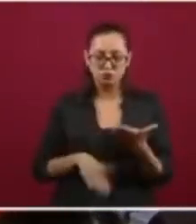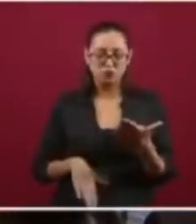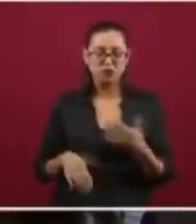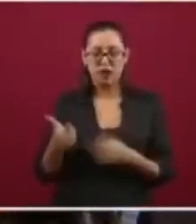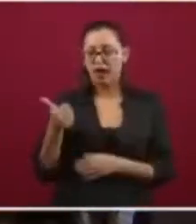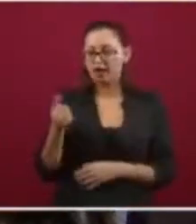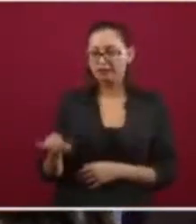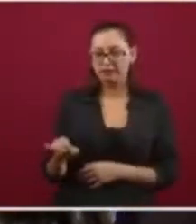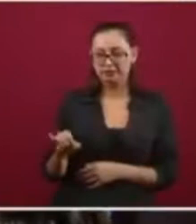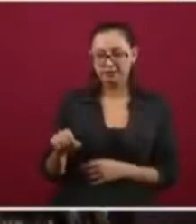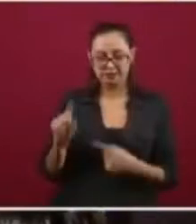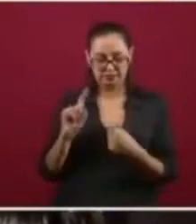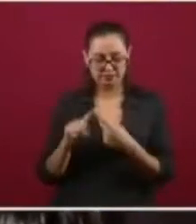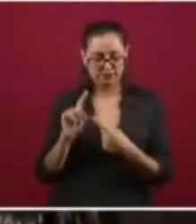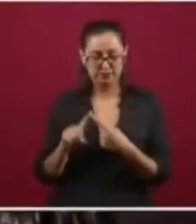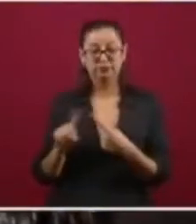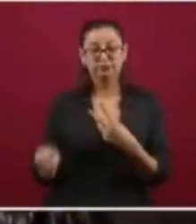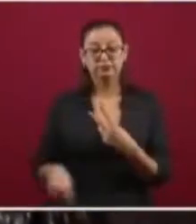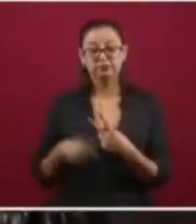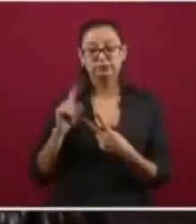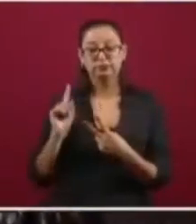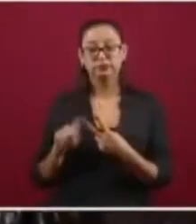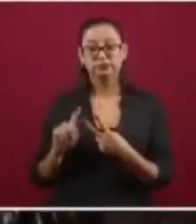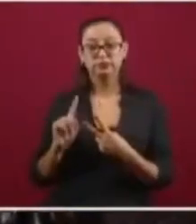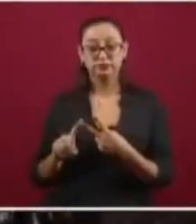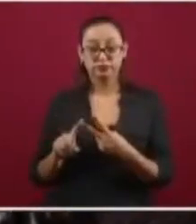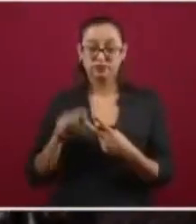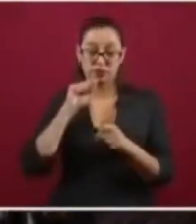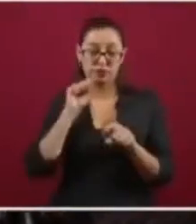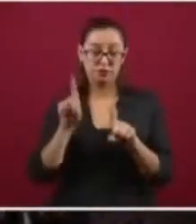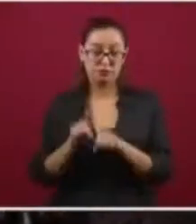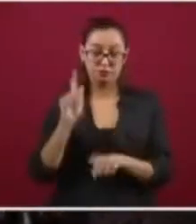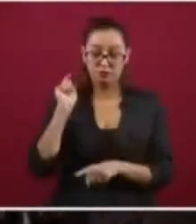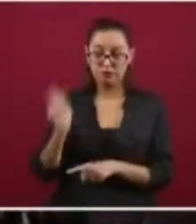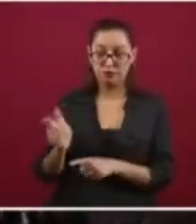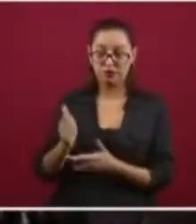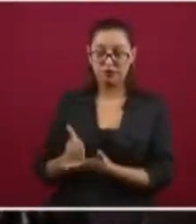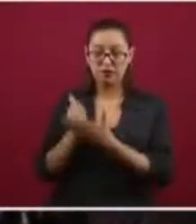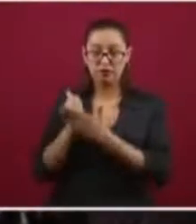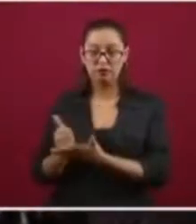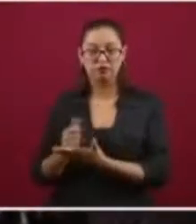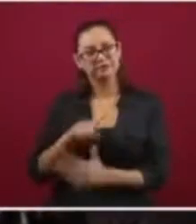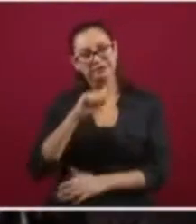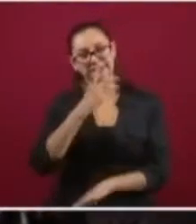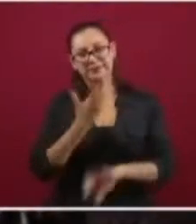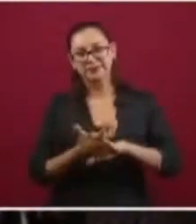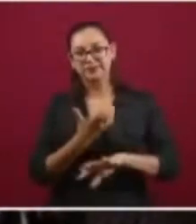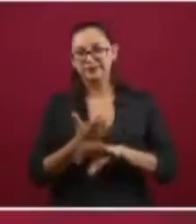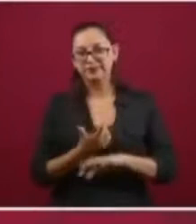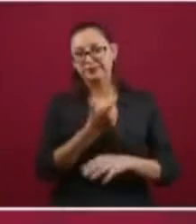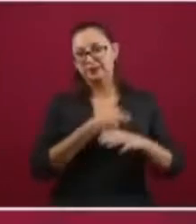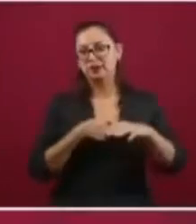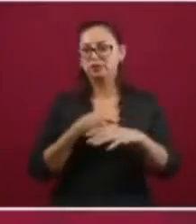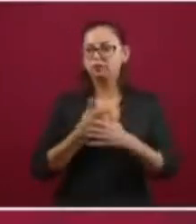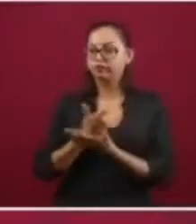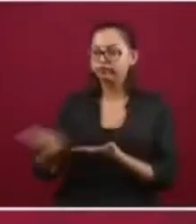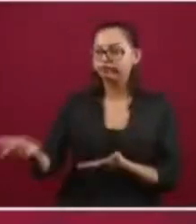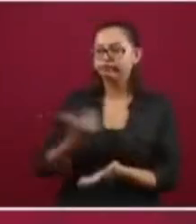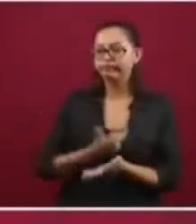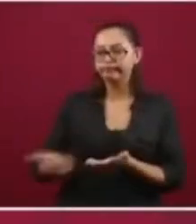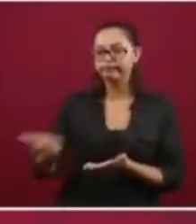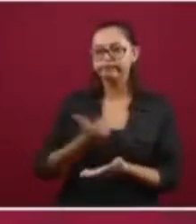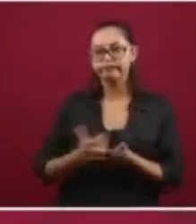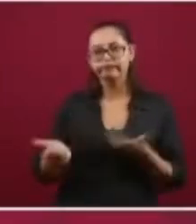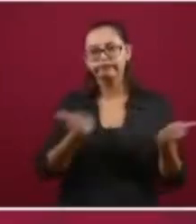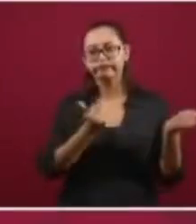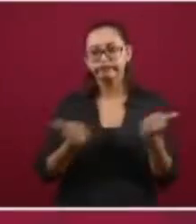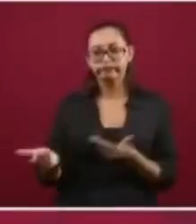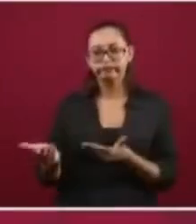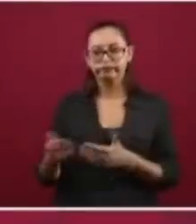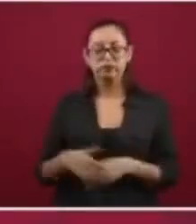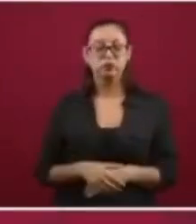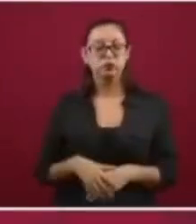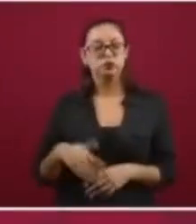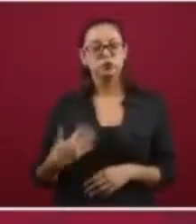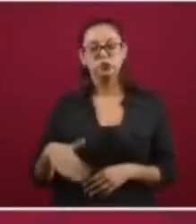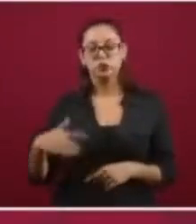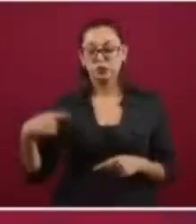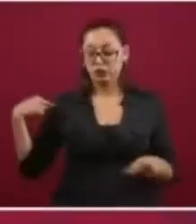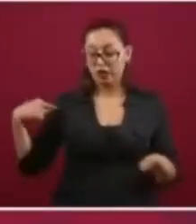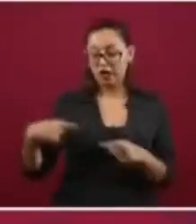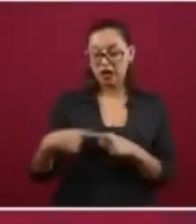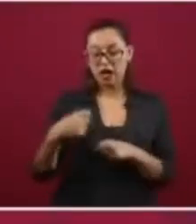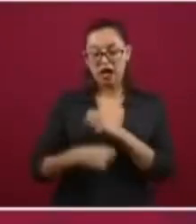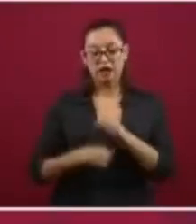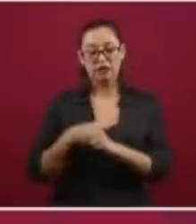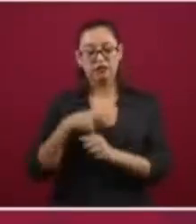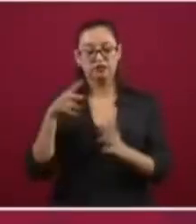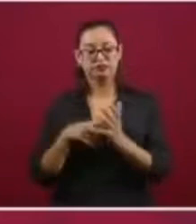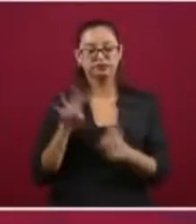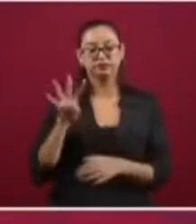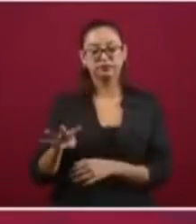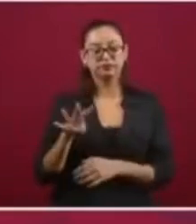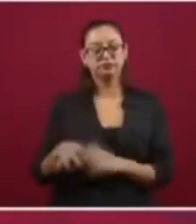Lo otro que les ayuda son las remesas, que este año calculamos que van a llegar 35 mil